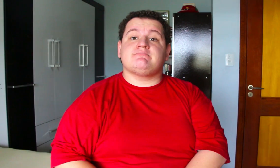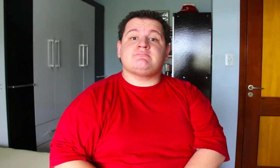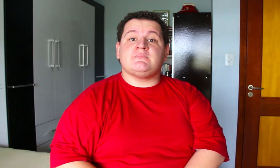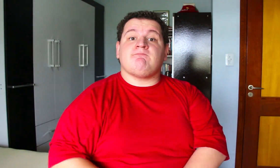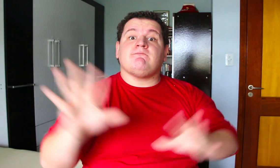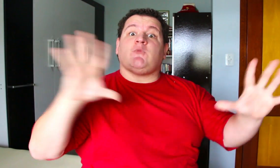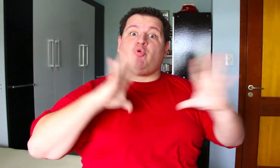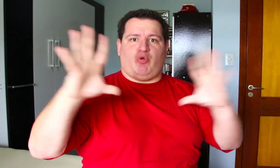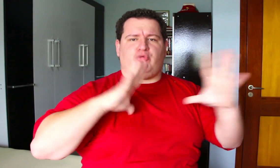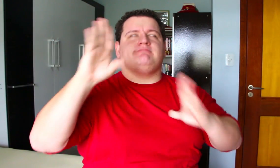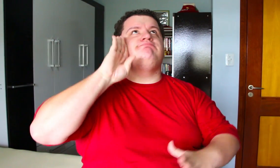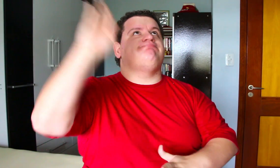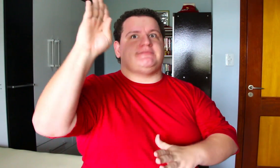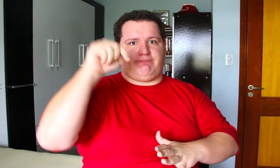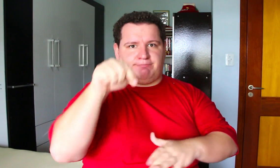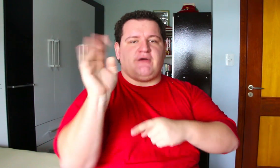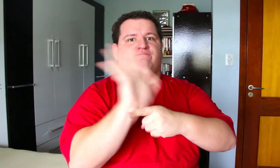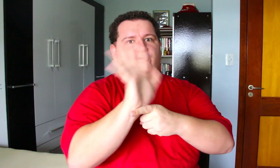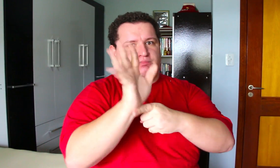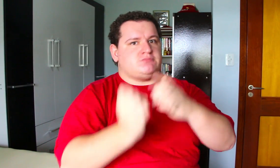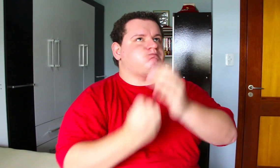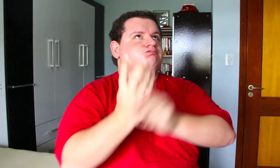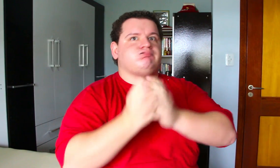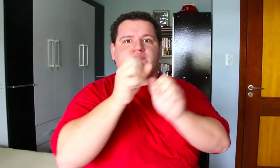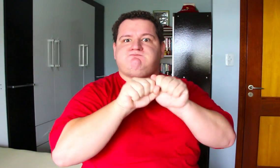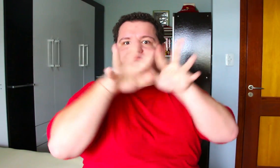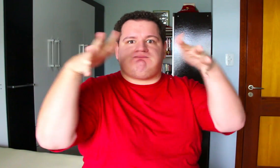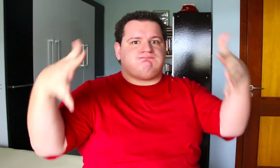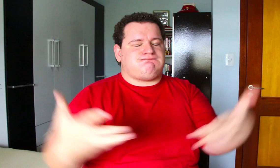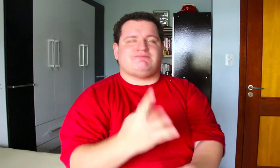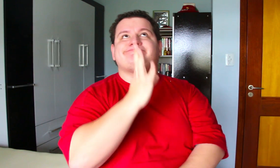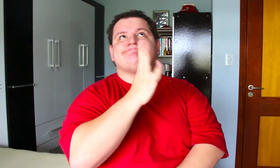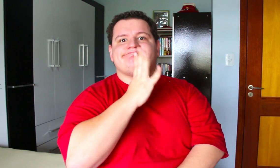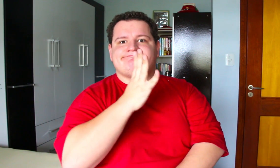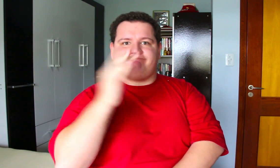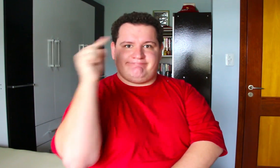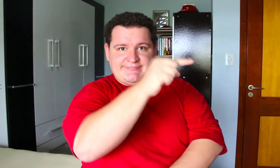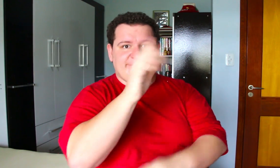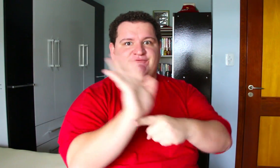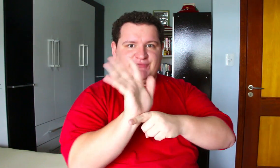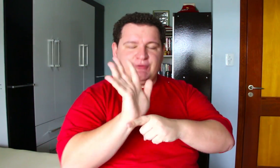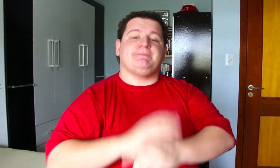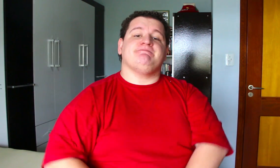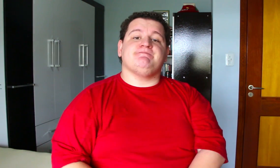Principalmente, o Hollywood é muito conhecido por produzir muitos filmes.